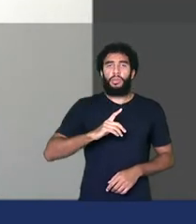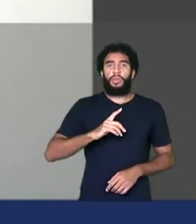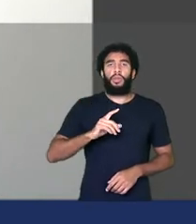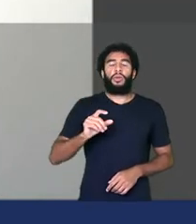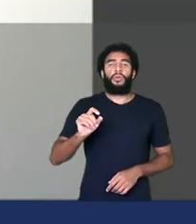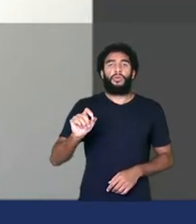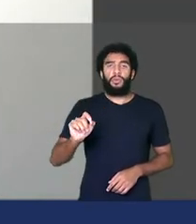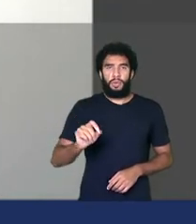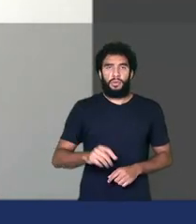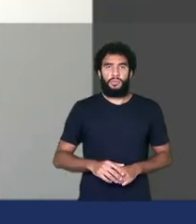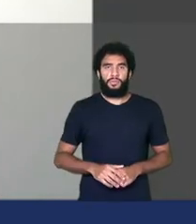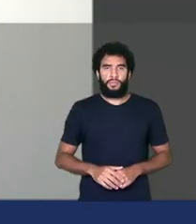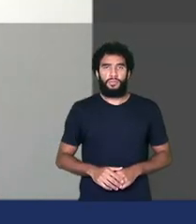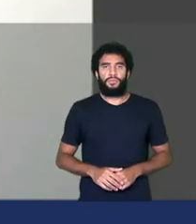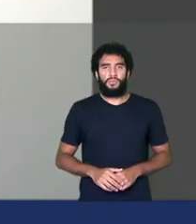DE TUDO HÁ SIM UMA POSSIBILIDADE DE NÓS